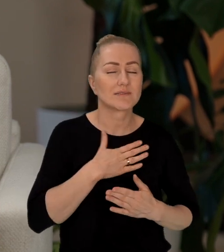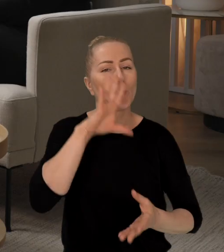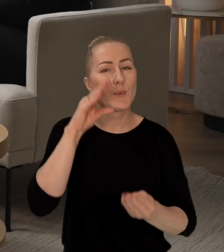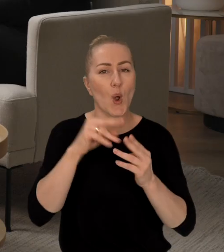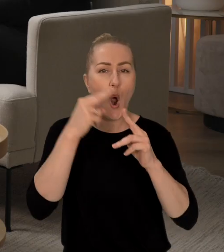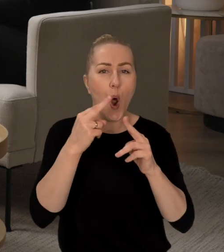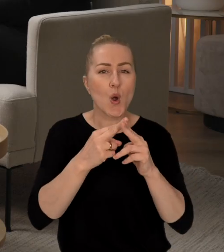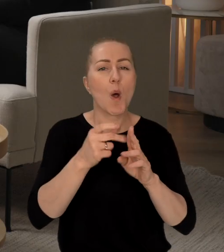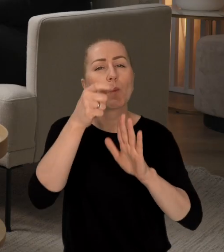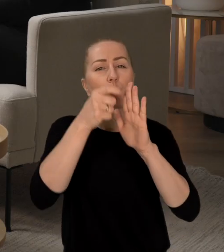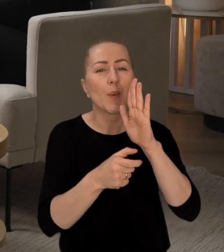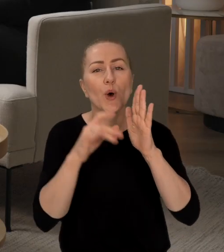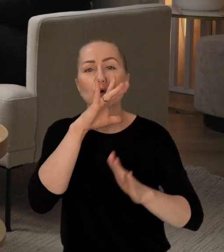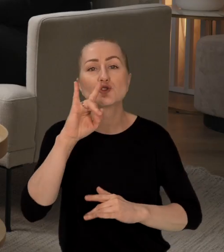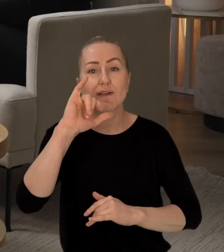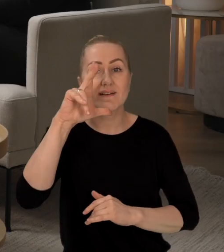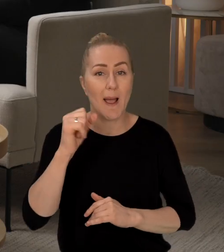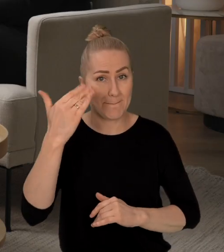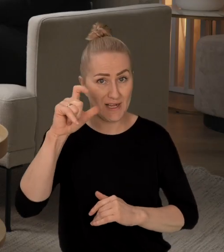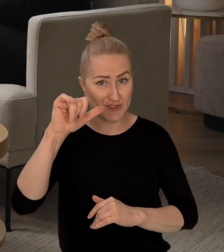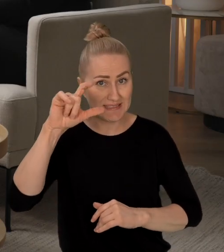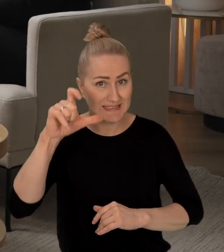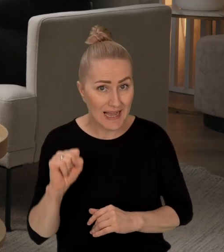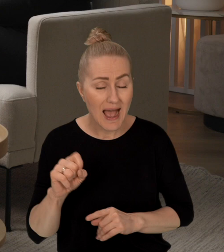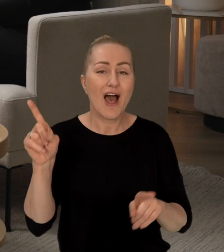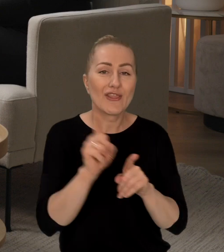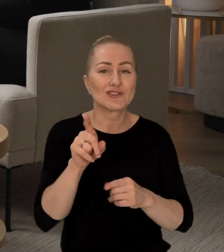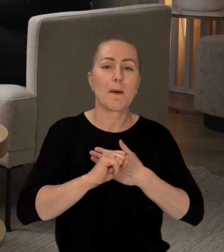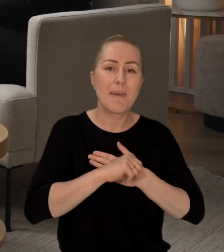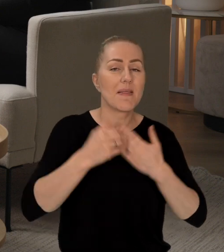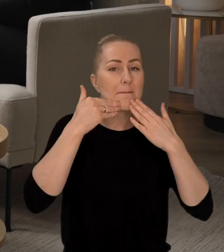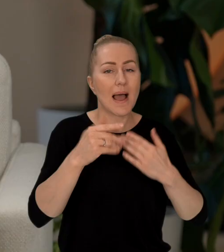ale również badanie, które często wykorzystujemy do diagnostyki infekcji.